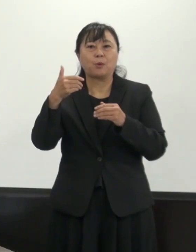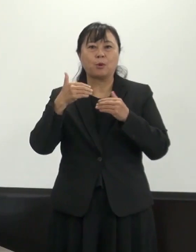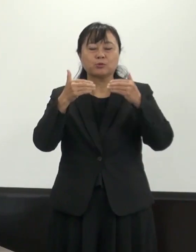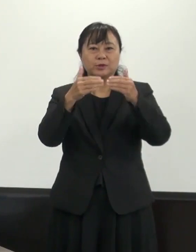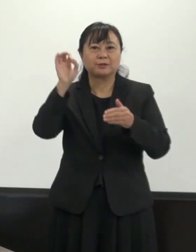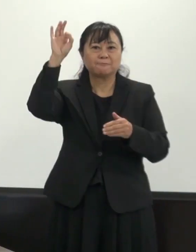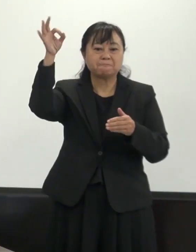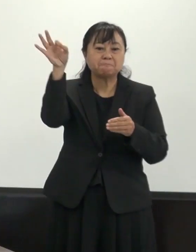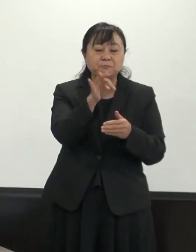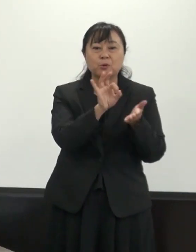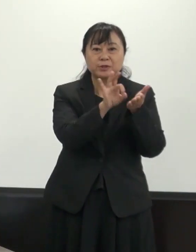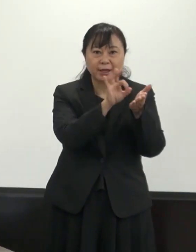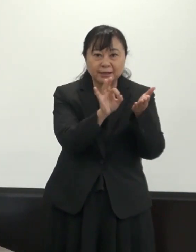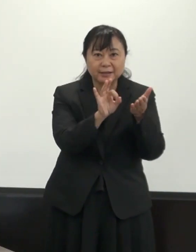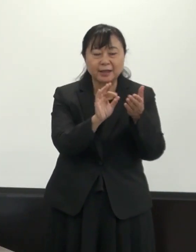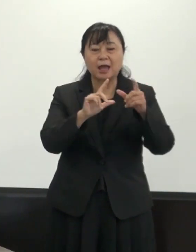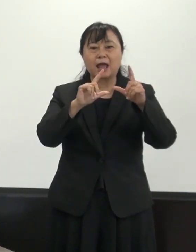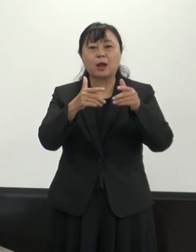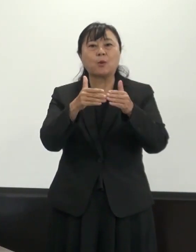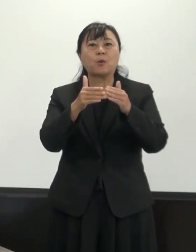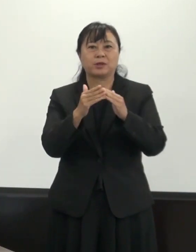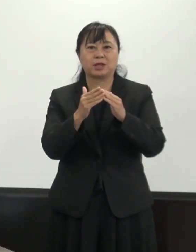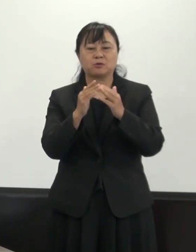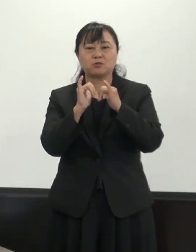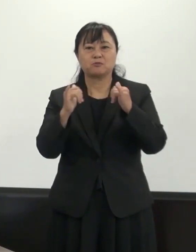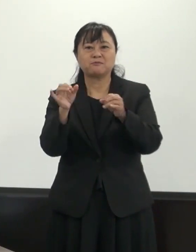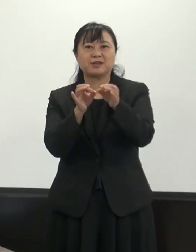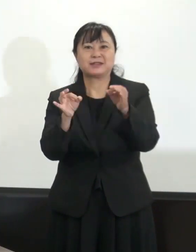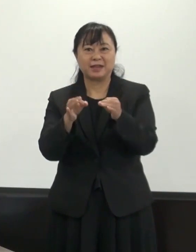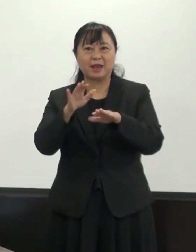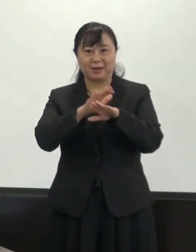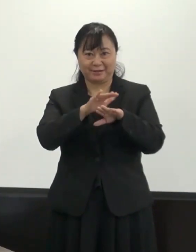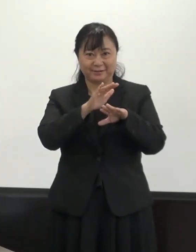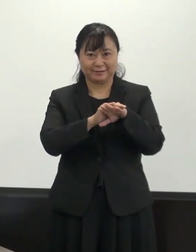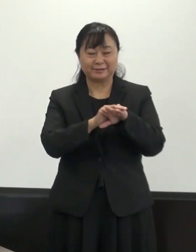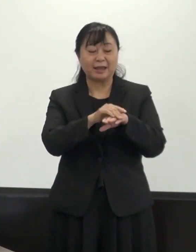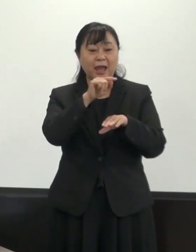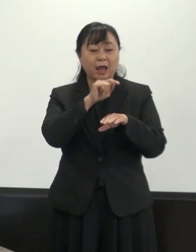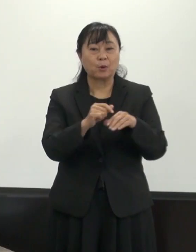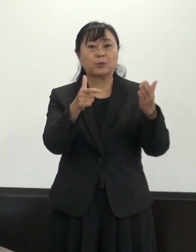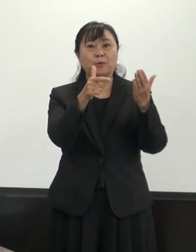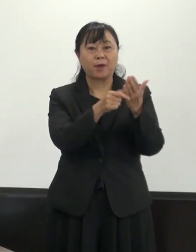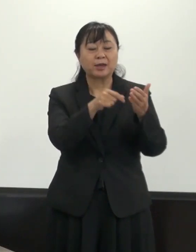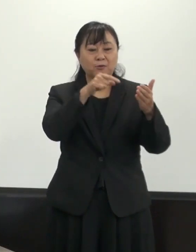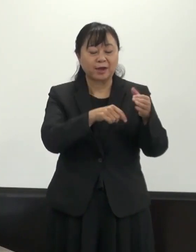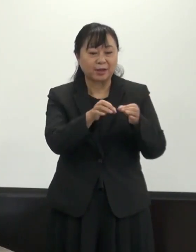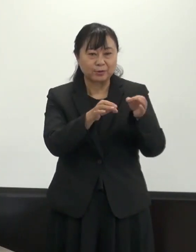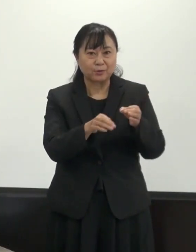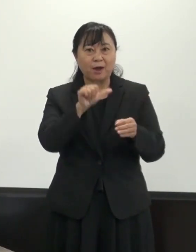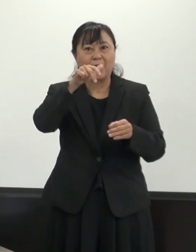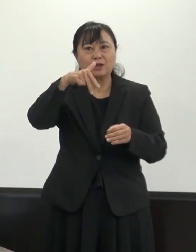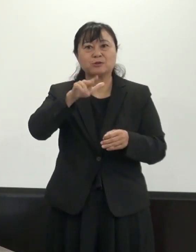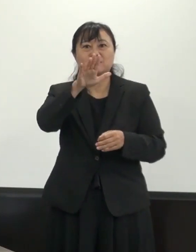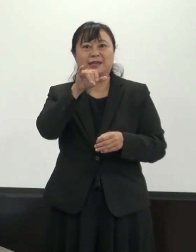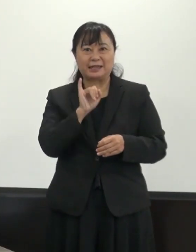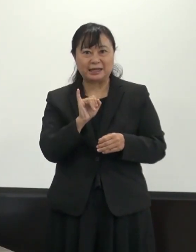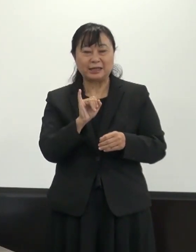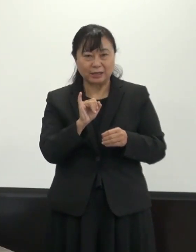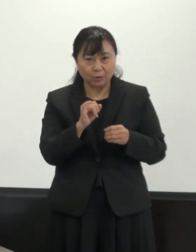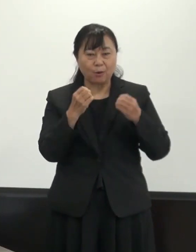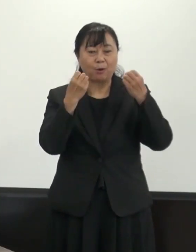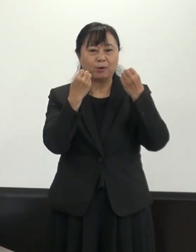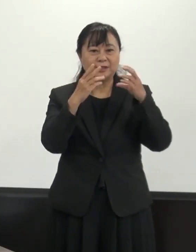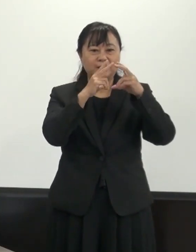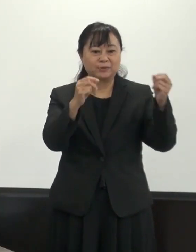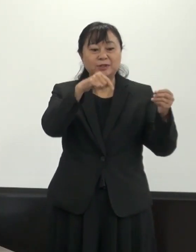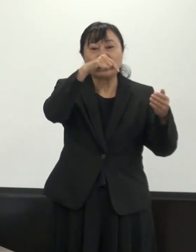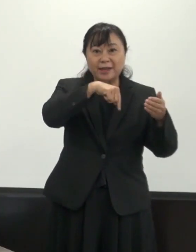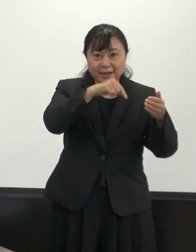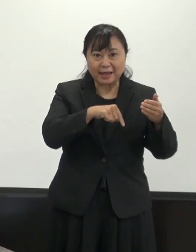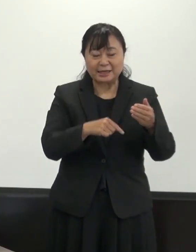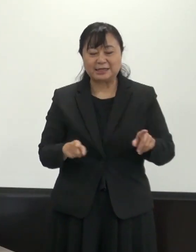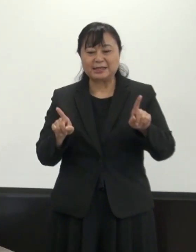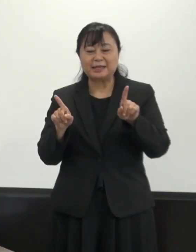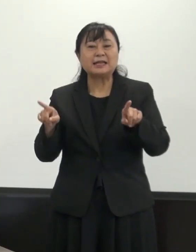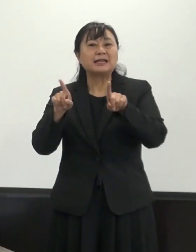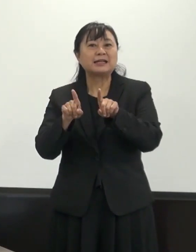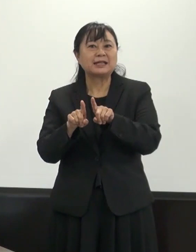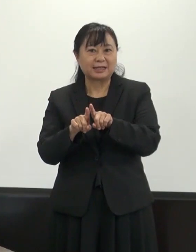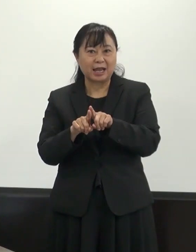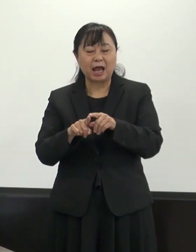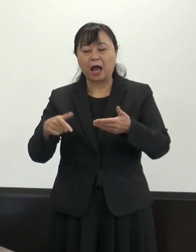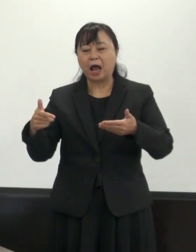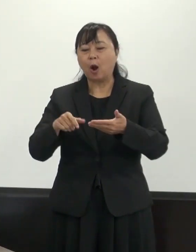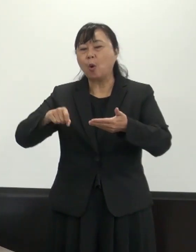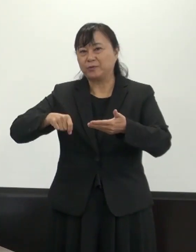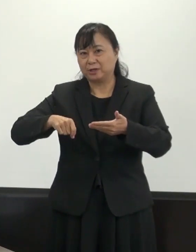公設民営方式で、新富士駅構内の商業施設「アスティ新富士」 内に「シェアオフィス」の設置を進めてまいりました